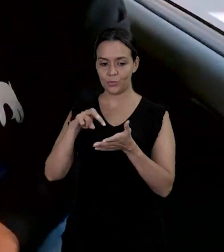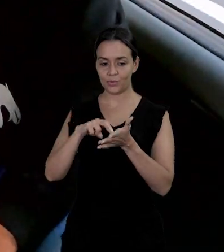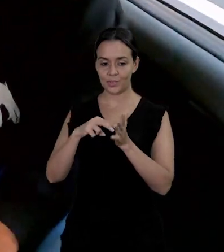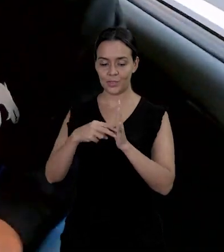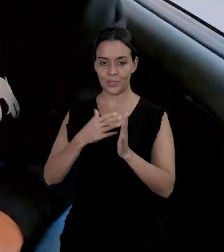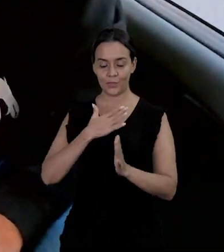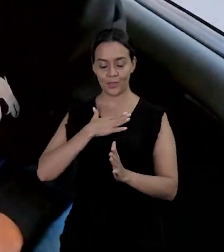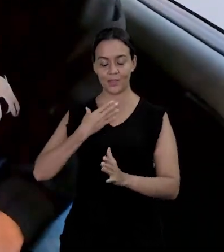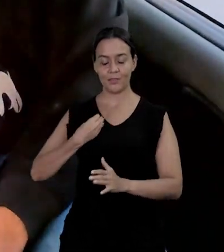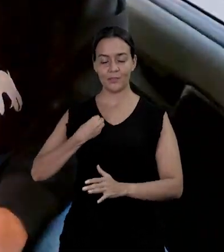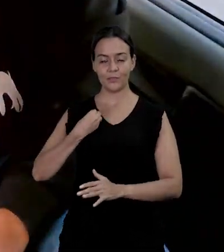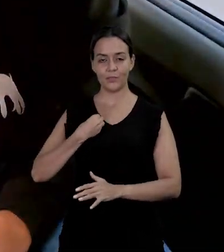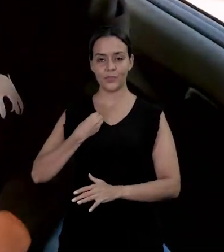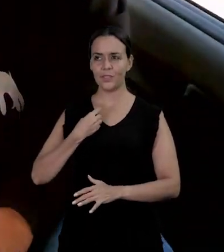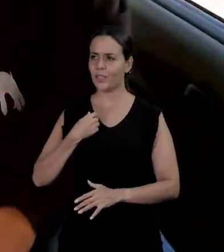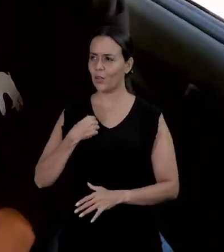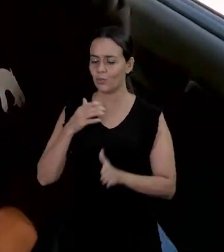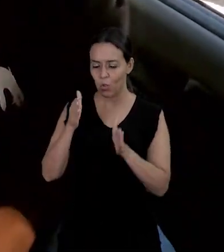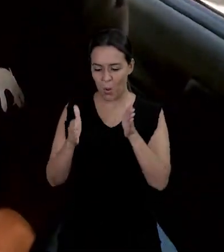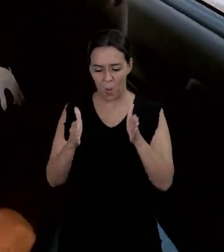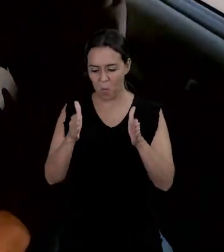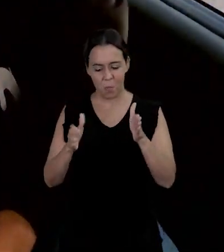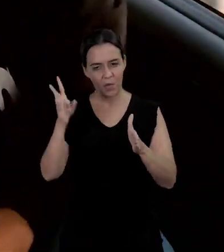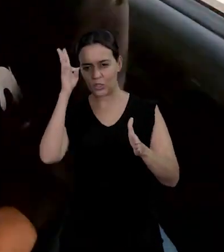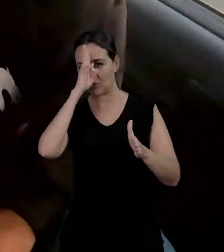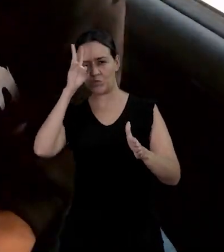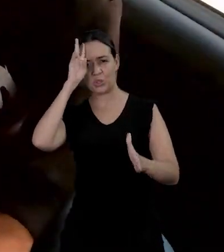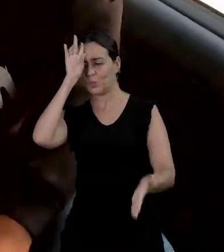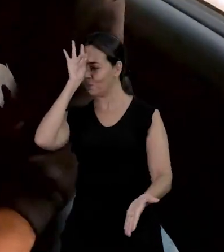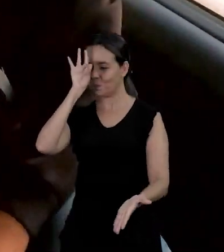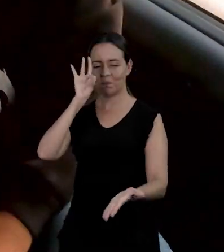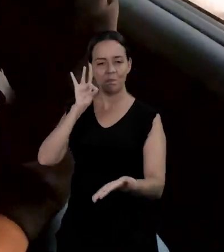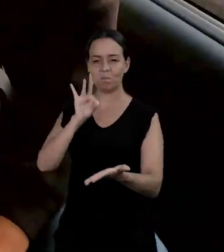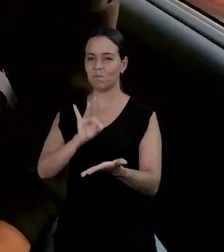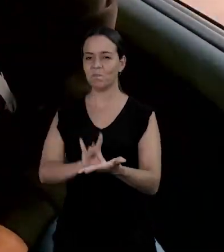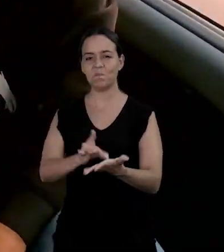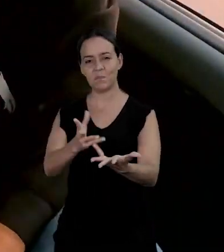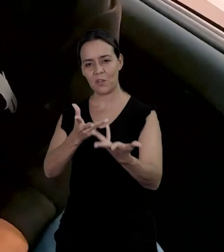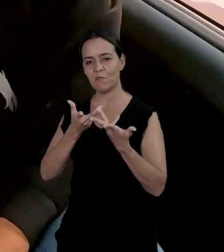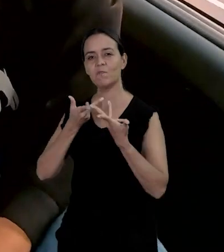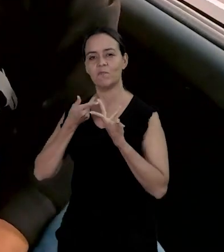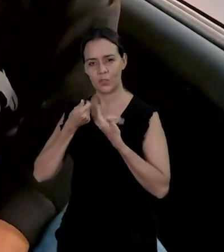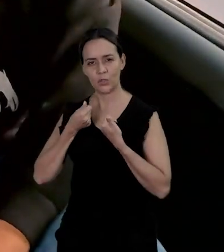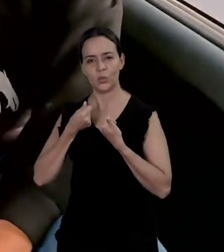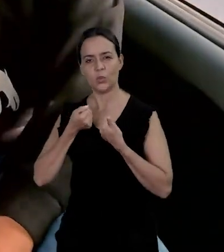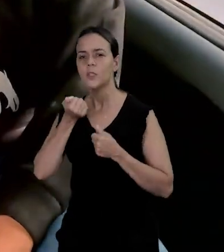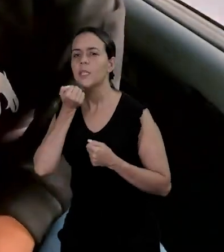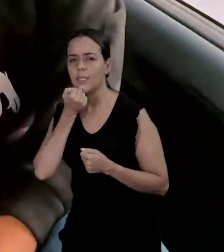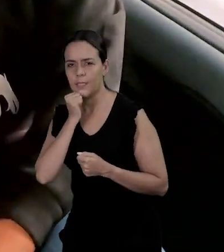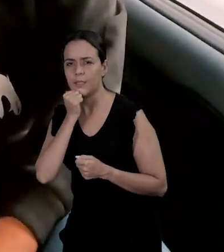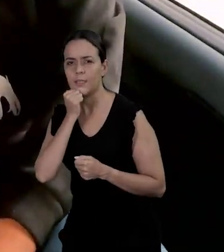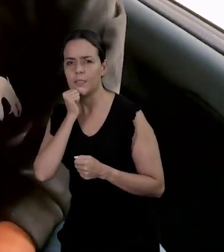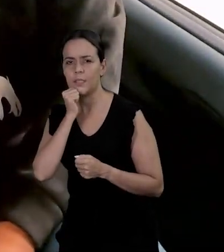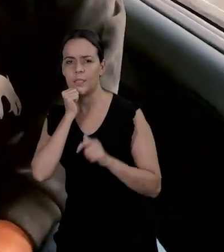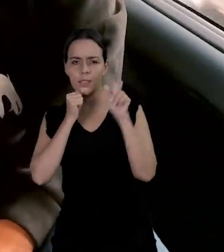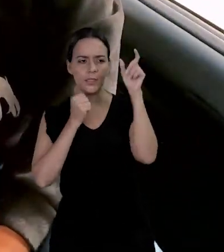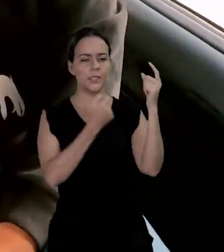Então, eu achei esse momento histórico, sabe? E é mesmo. Um momento fabuloso. E é mesmo. Porque a ciência e a subjetividade